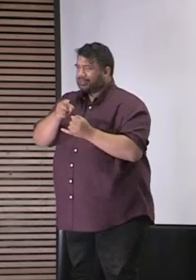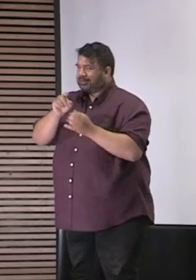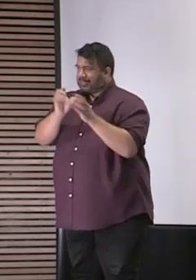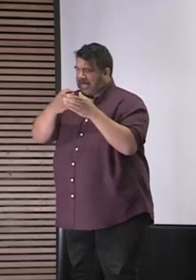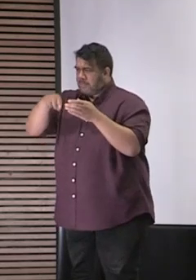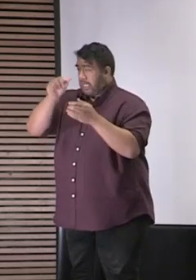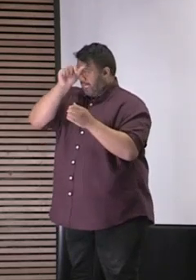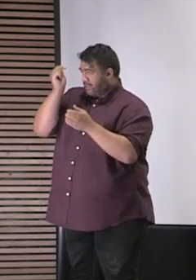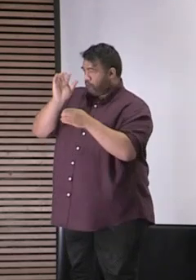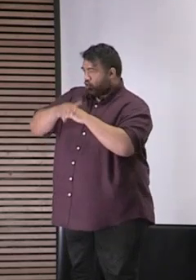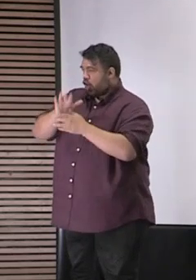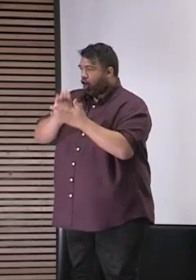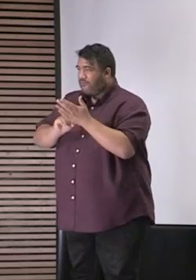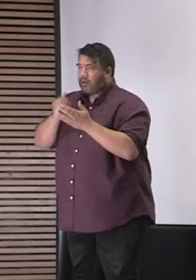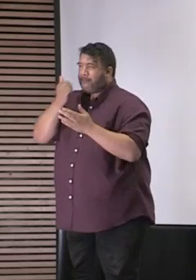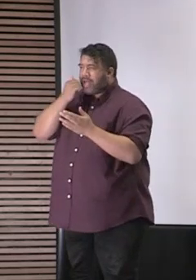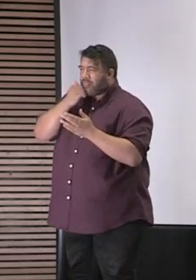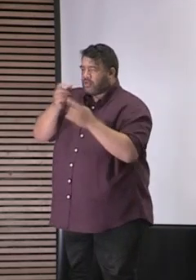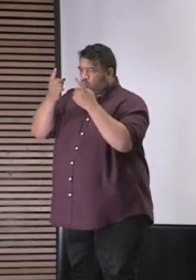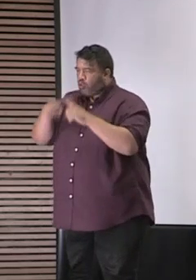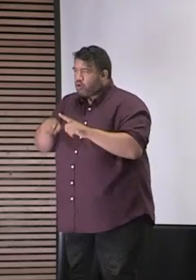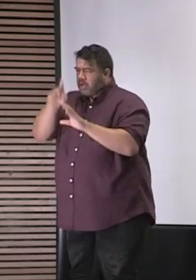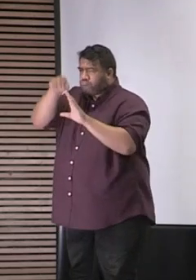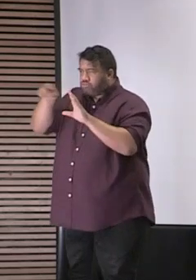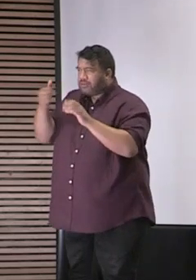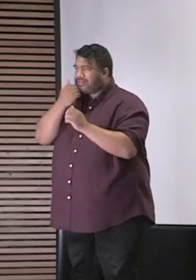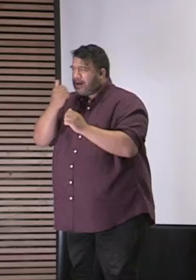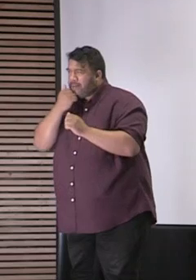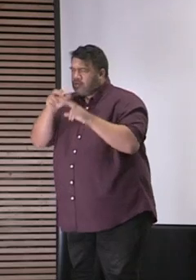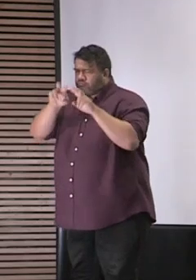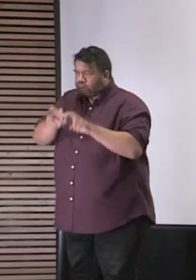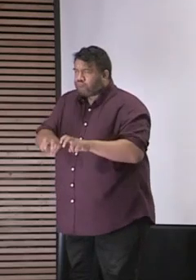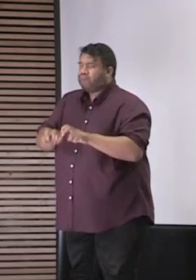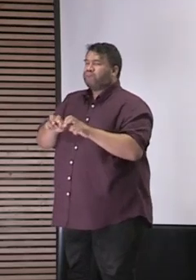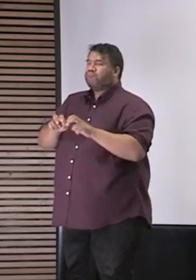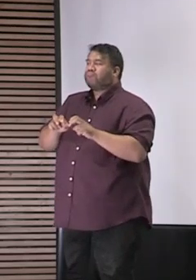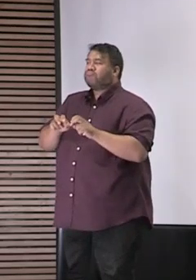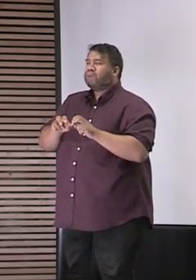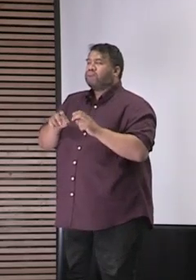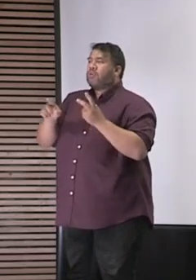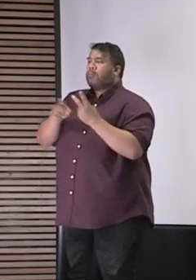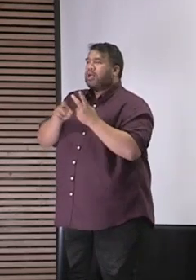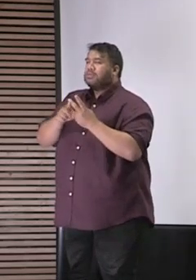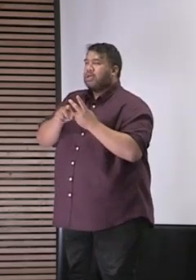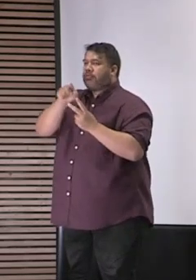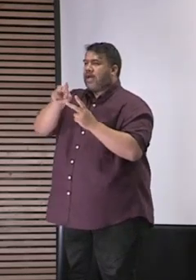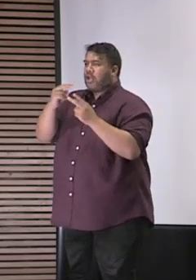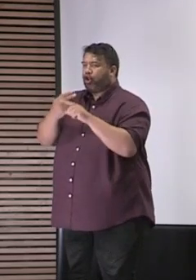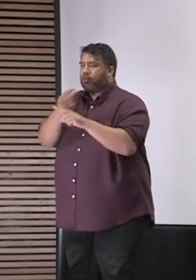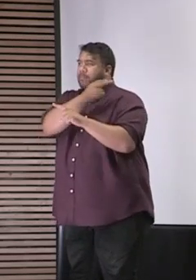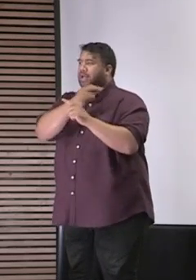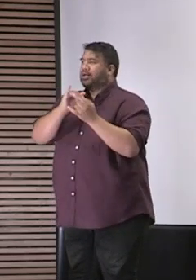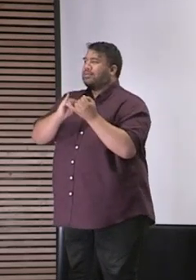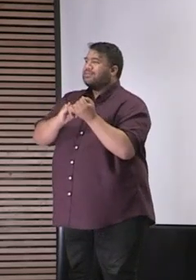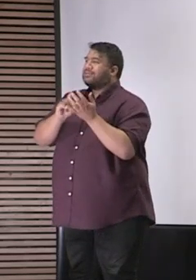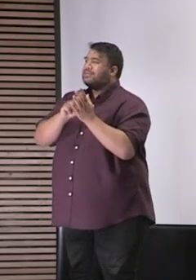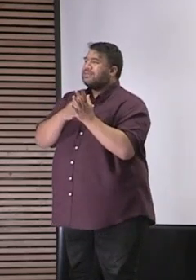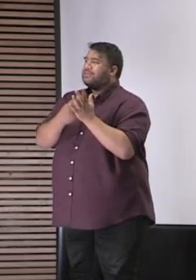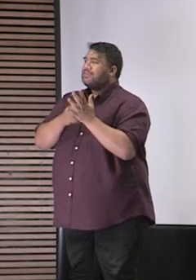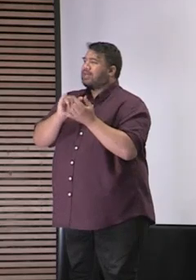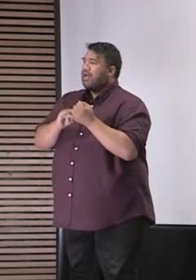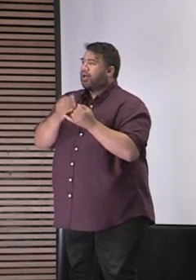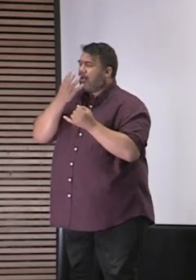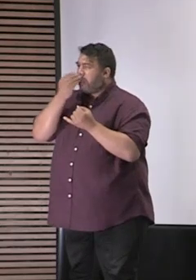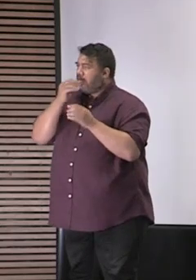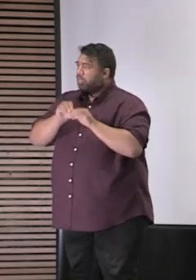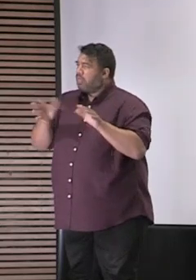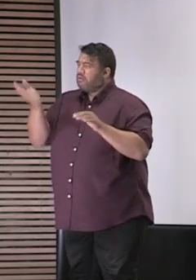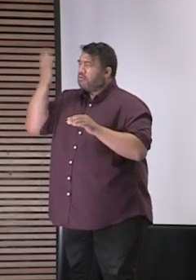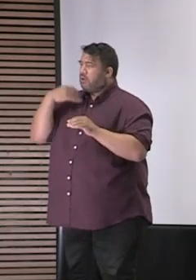marcando la diferencia. Comercio